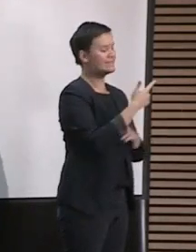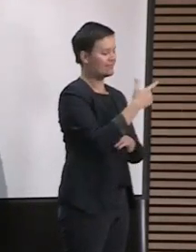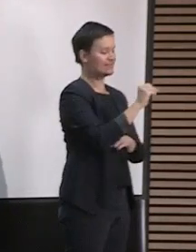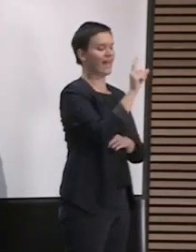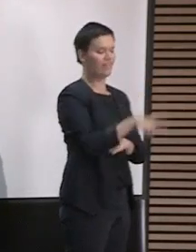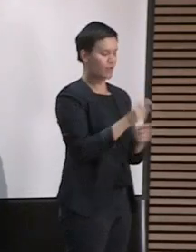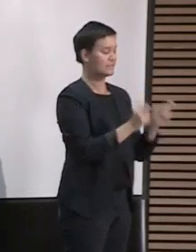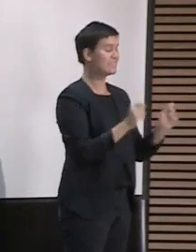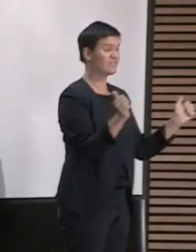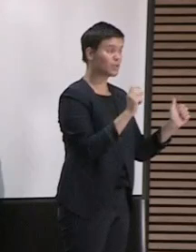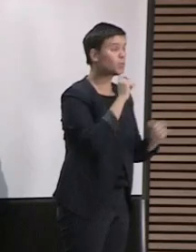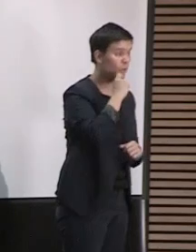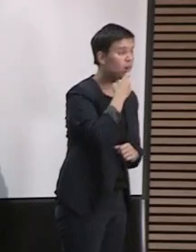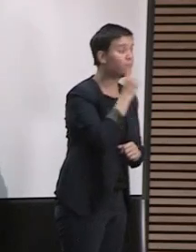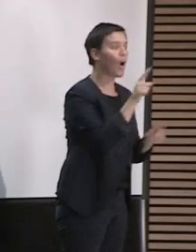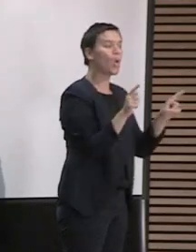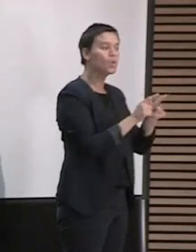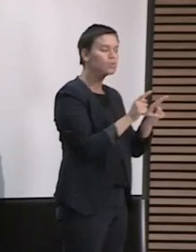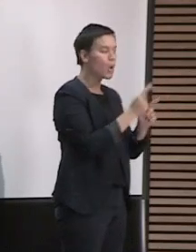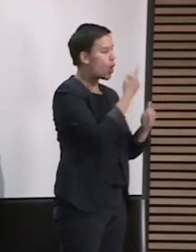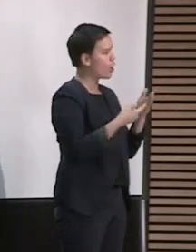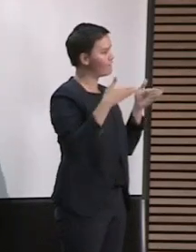taatau te pupuri i taua taumata, katahi ka maia taatau